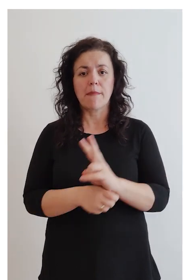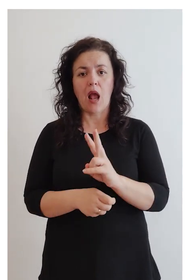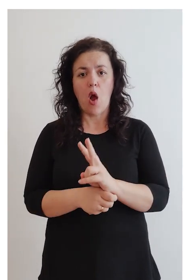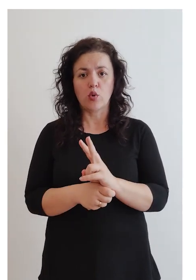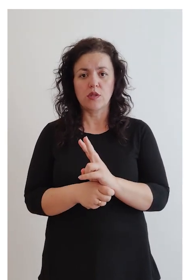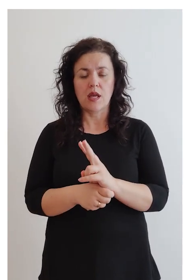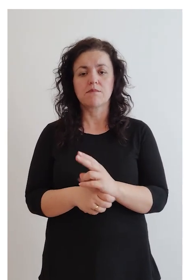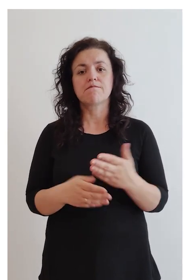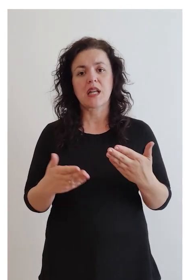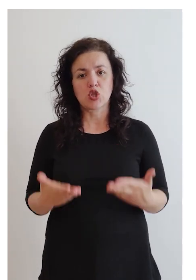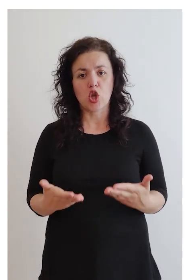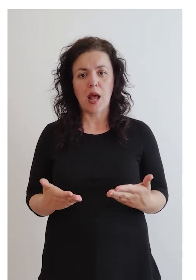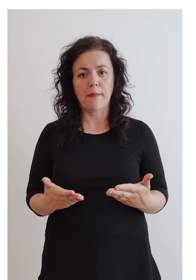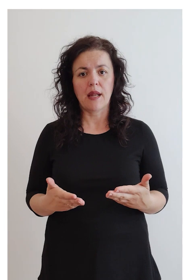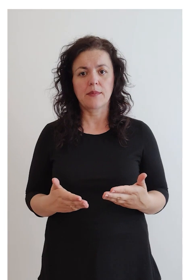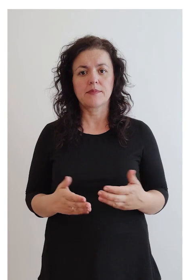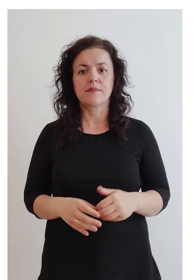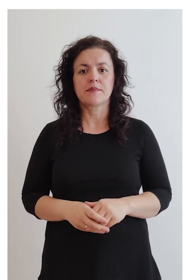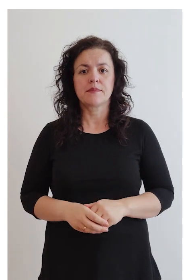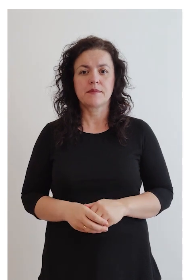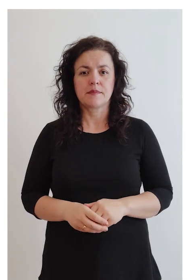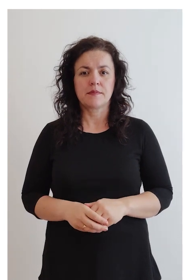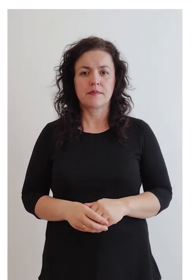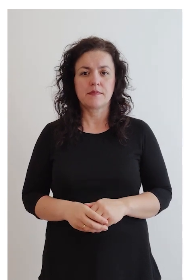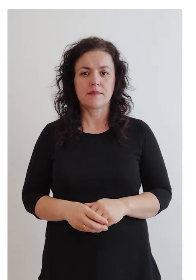Redirecționare sau rambursare